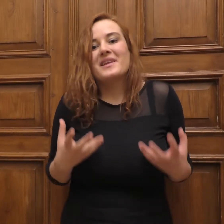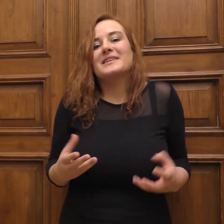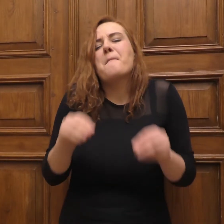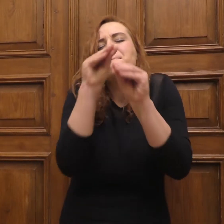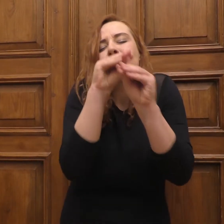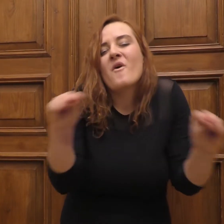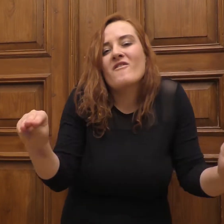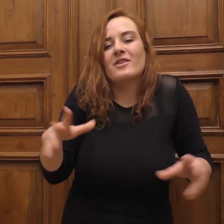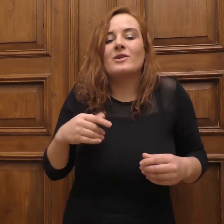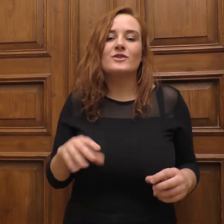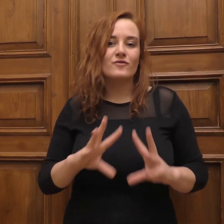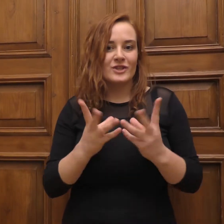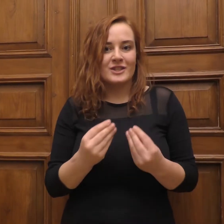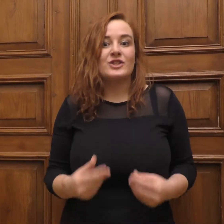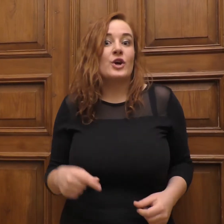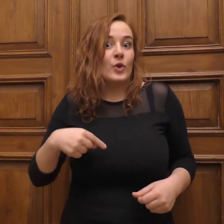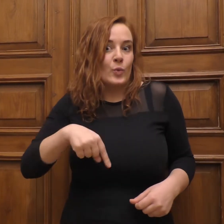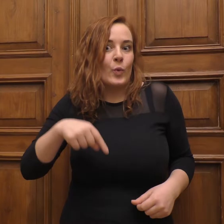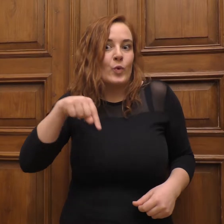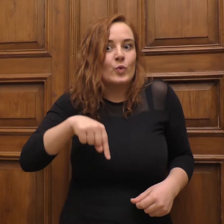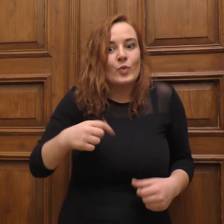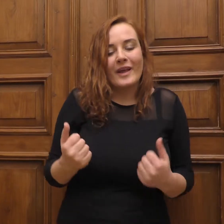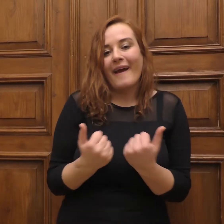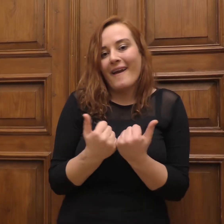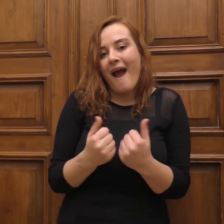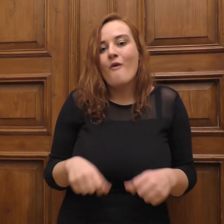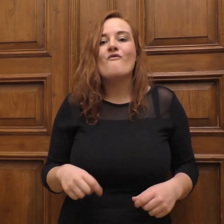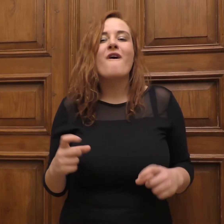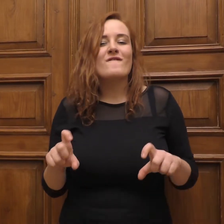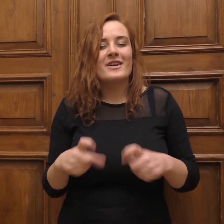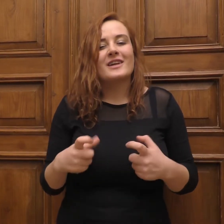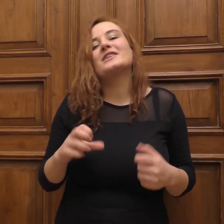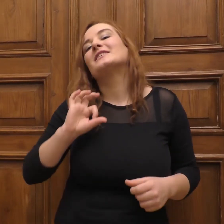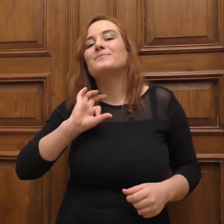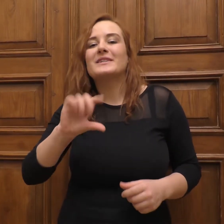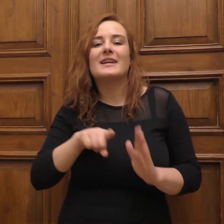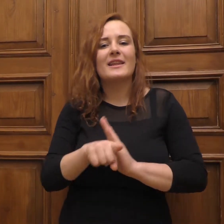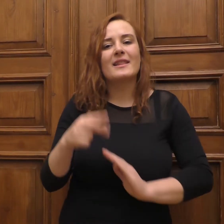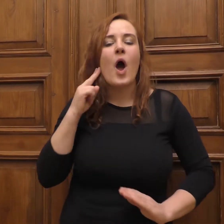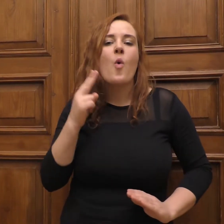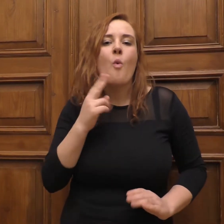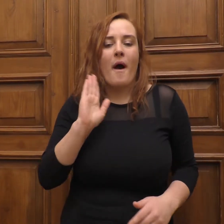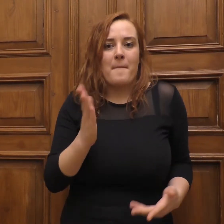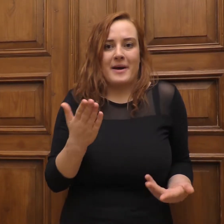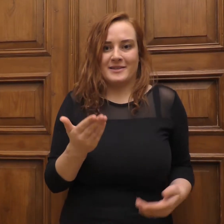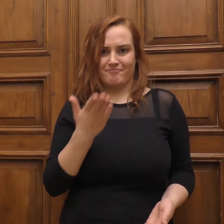Chciałabym Wszystkich powiadomić, iż niedługo w Krakowie odbędzie się wydarzenie zorganizowane specjalnie dla Głuchych.